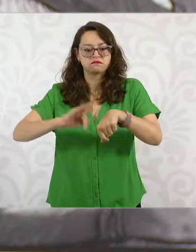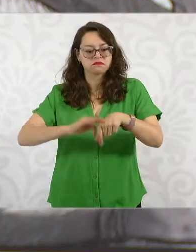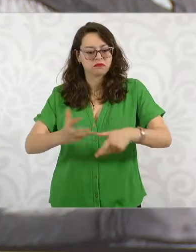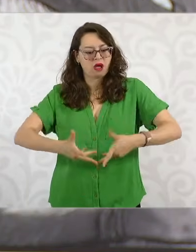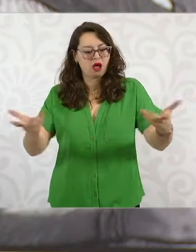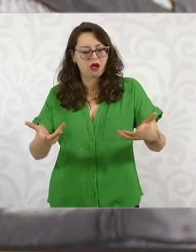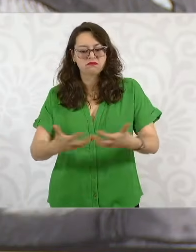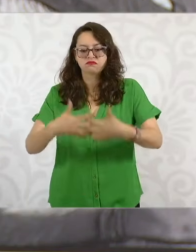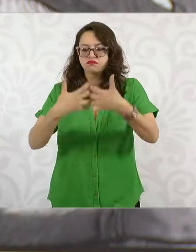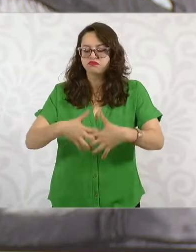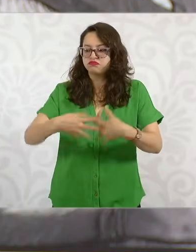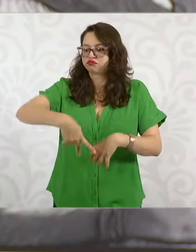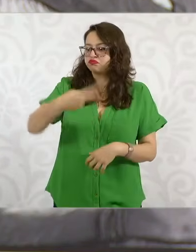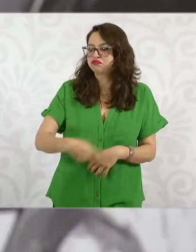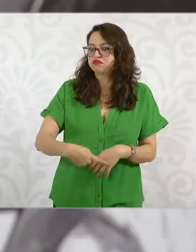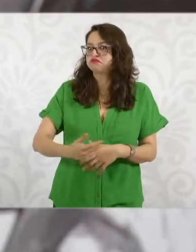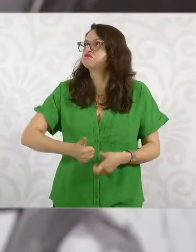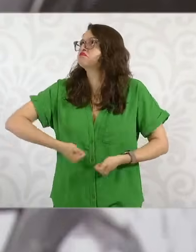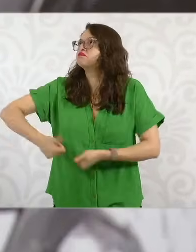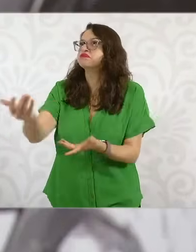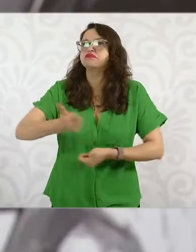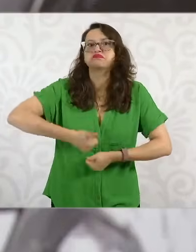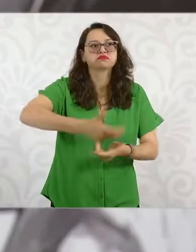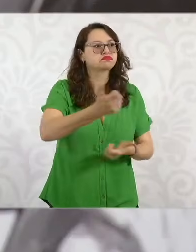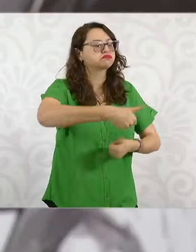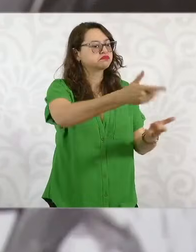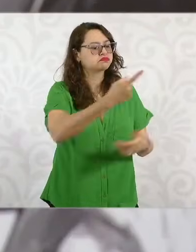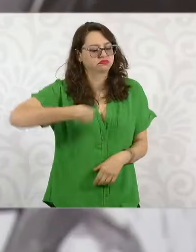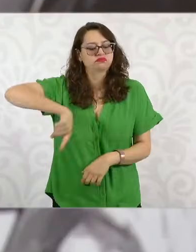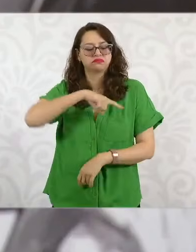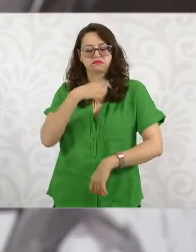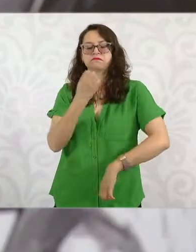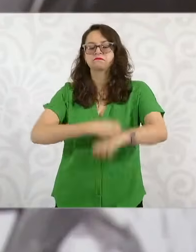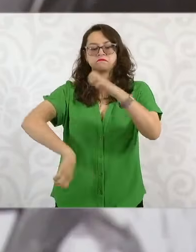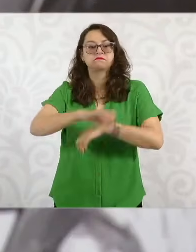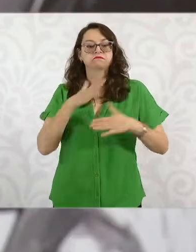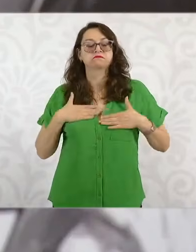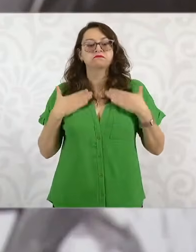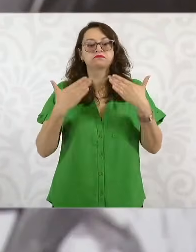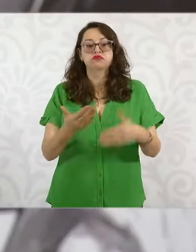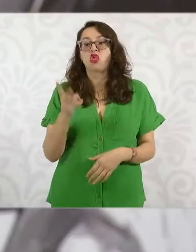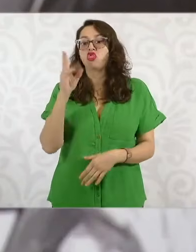en eso y hoy respaldamos esa confianza con una inversión de 2,300 millones de pesos.